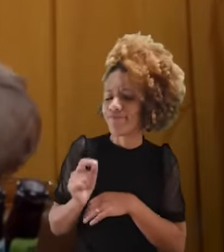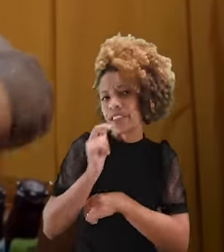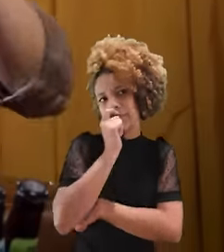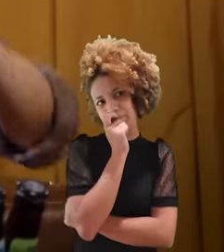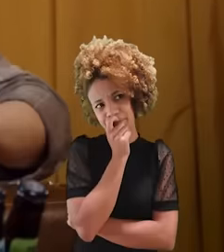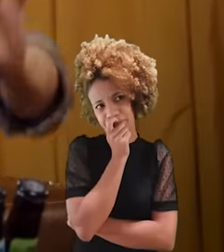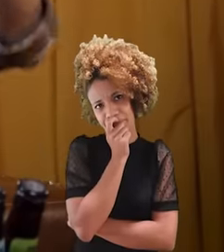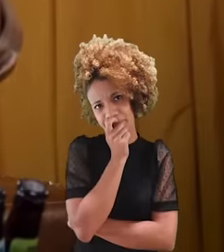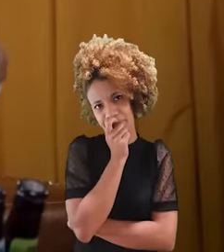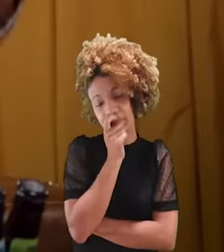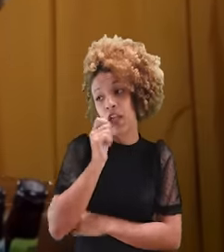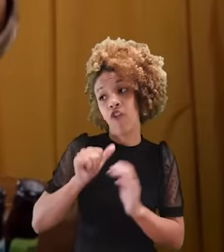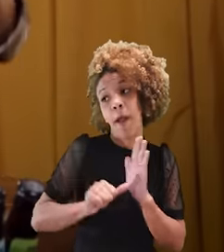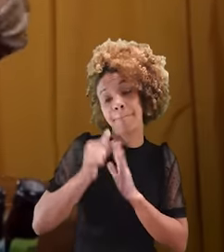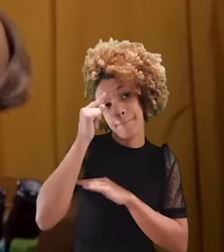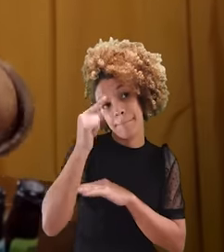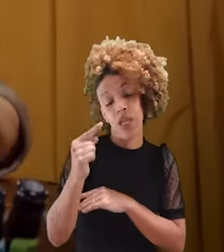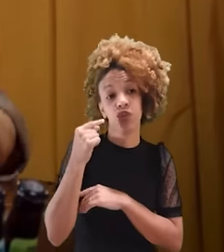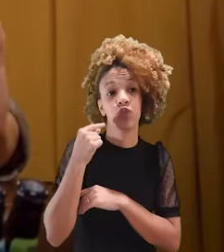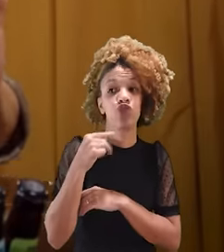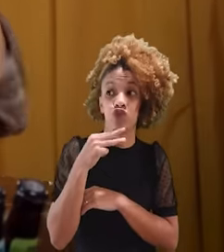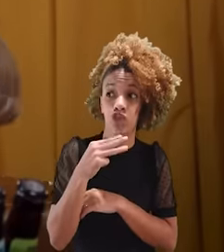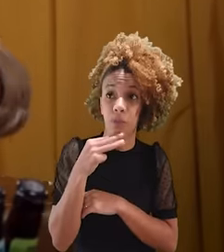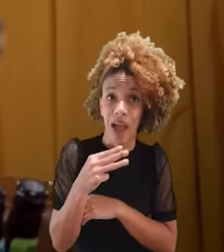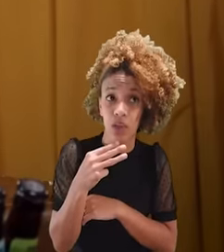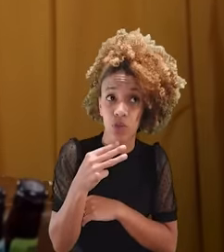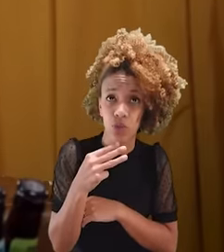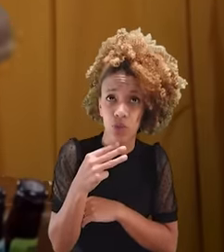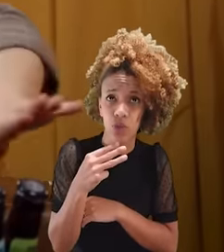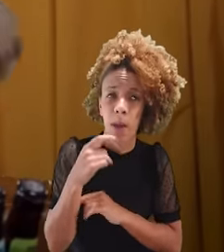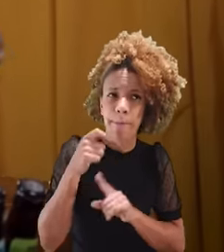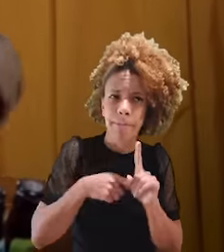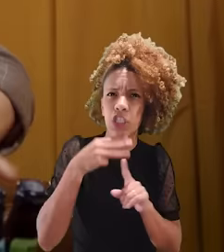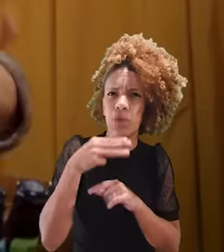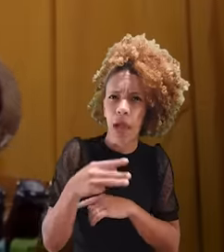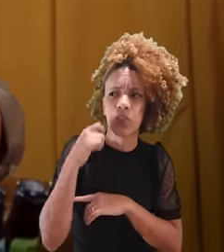agora dia primeiro de de primeiro de março de Março o mês todo de Março e de abril de sexta a